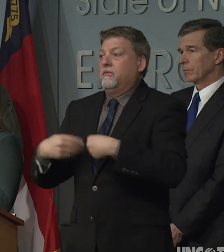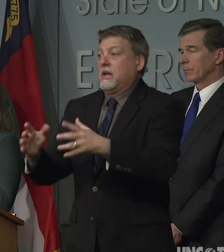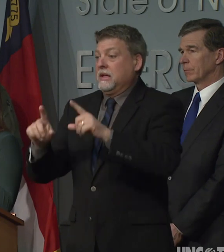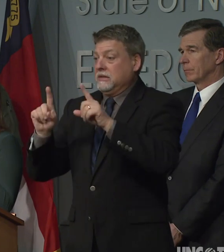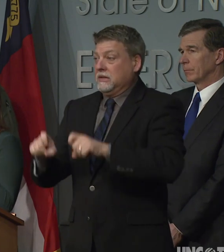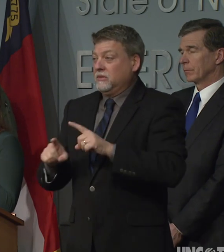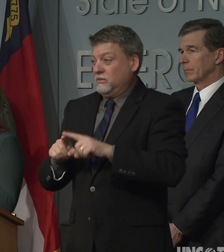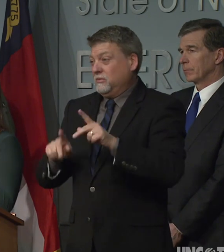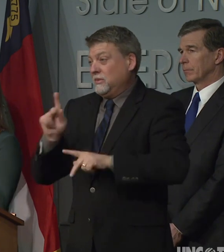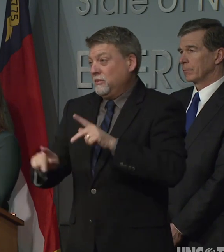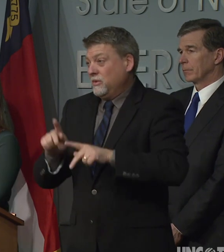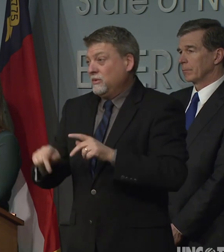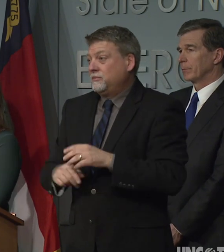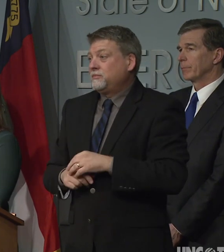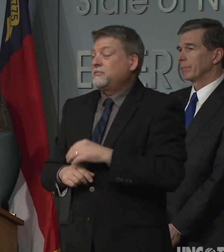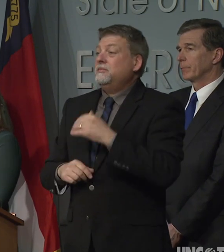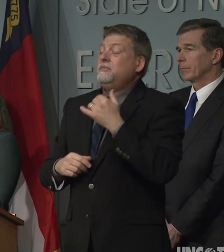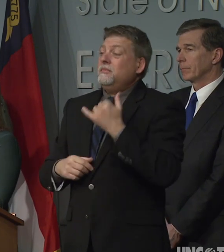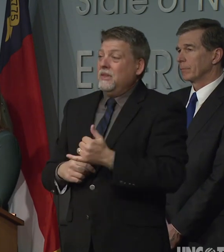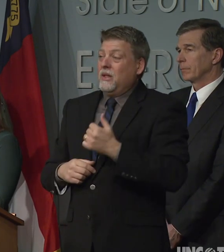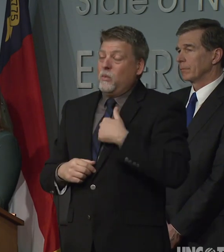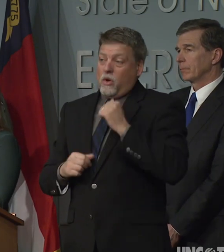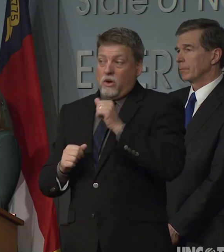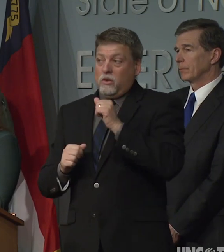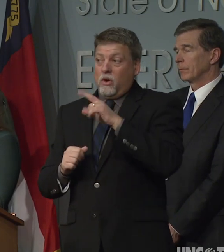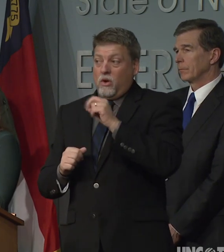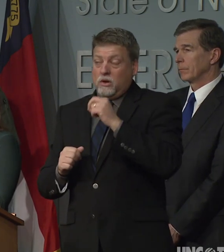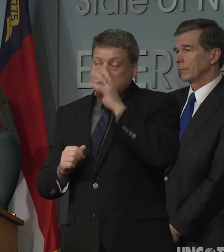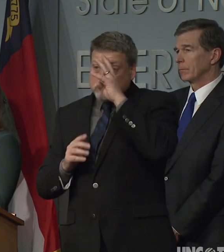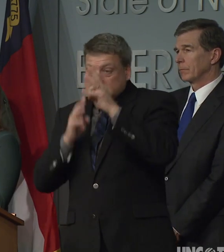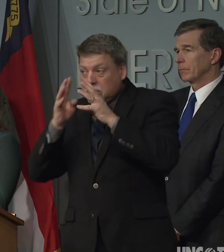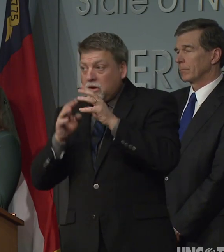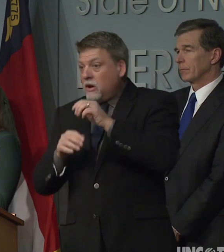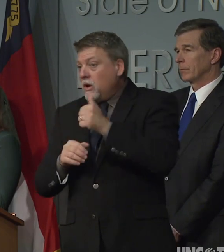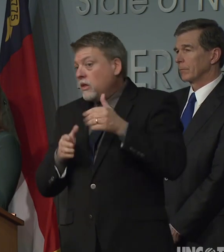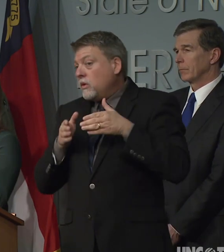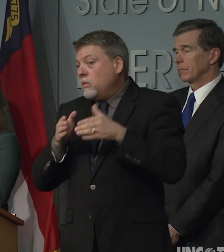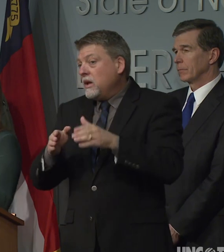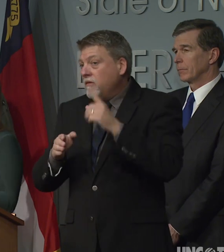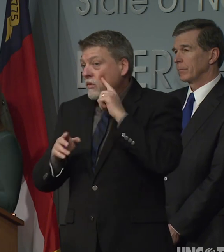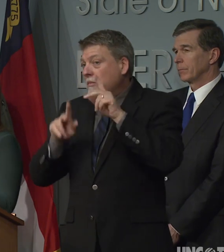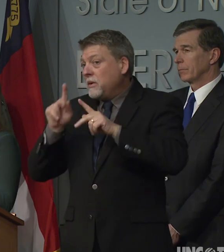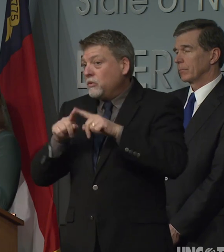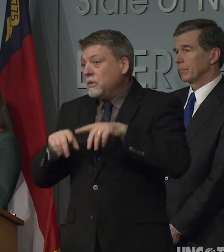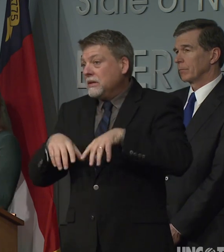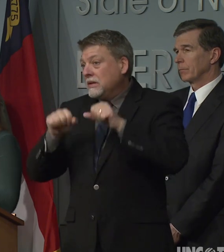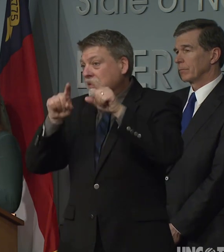tienen acceso a las pruebas y además, como le dije, estamos trabajando que estas comunidades tengan alternativas